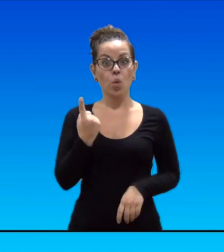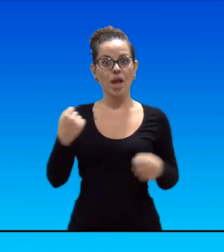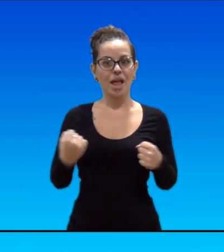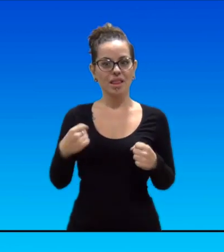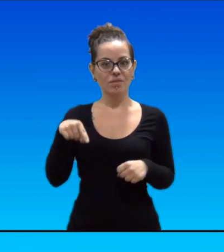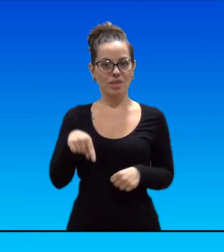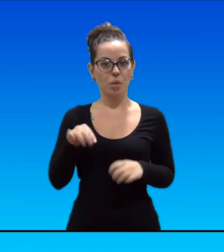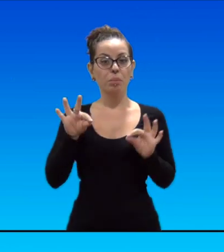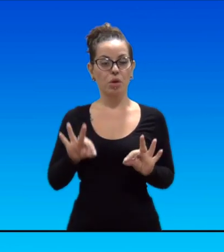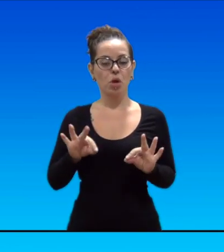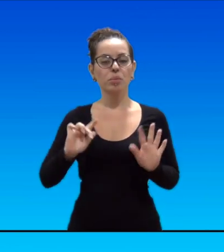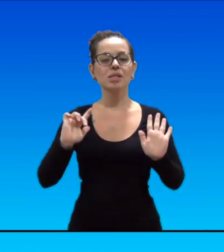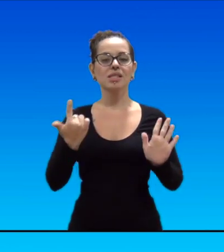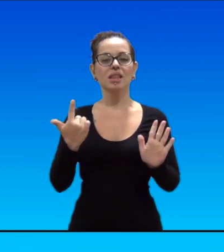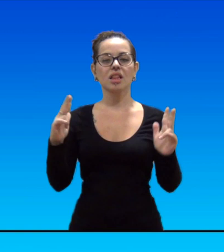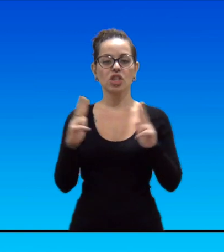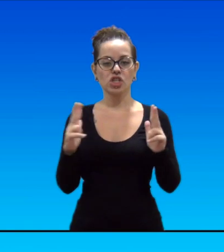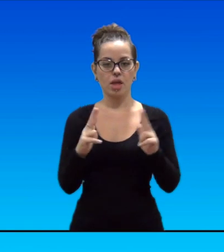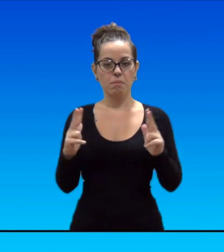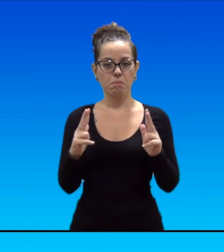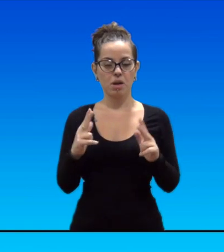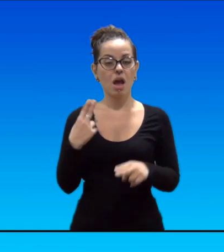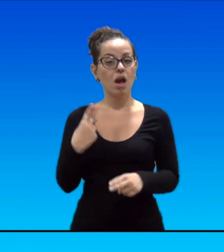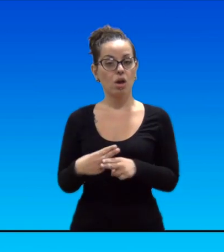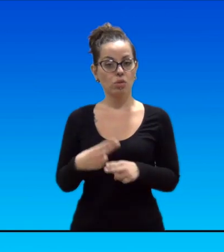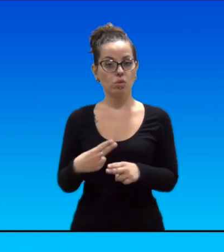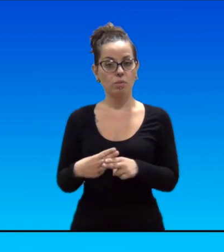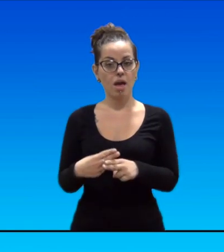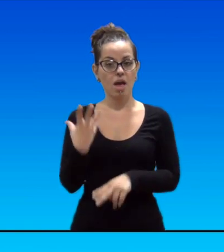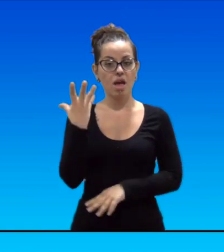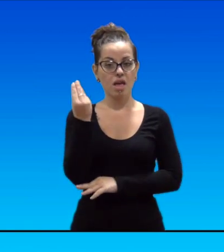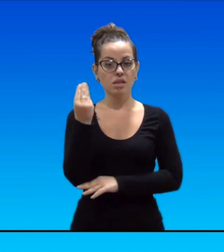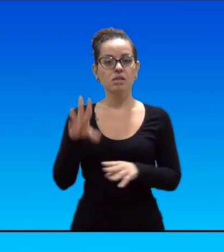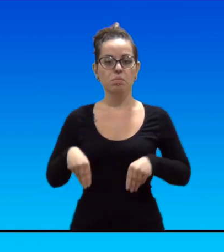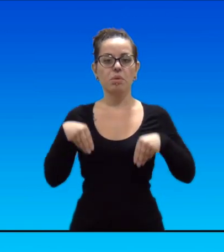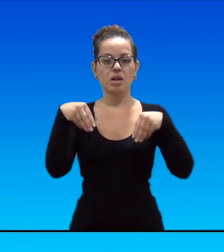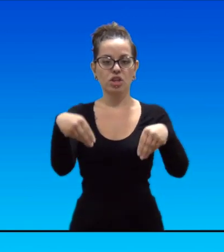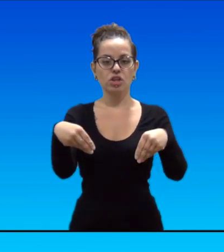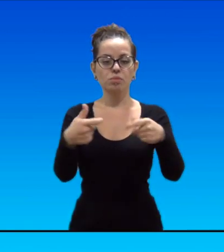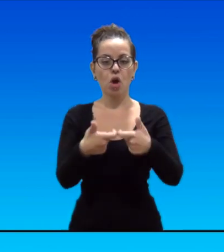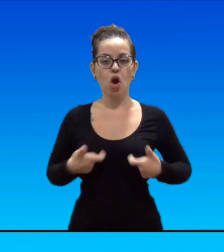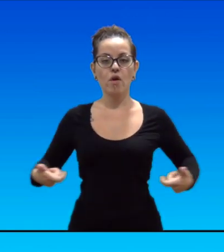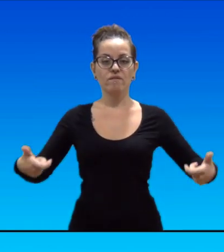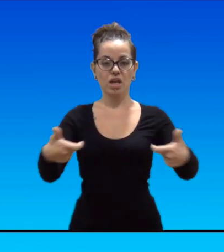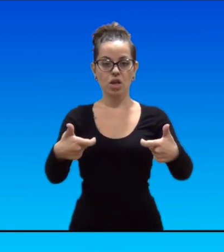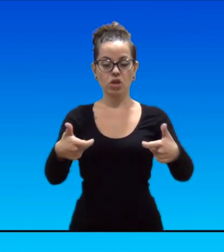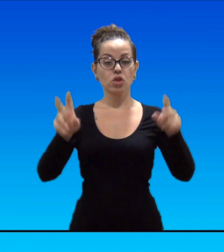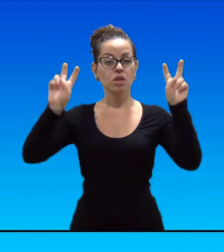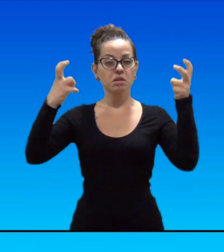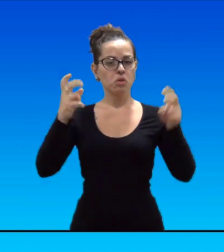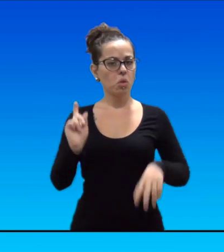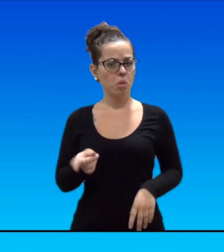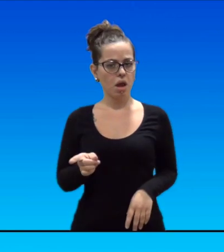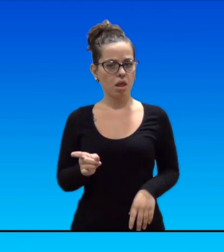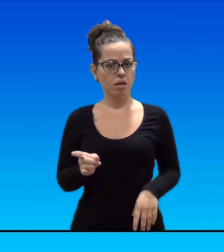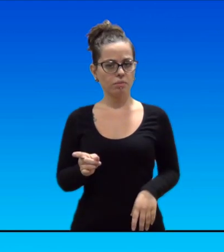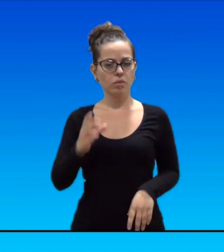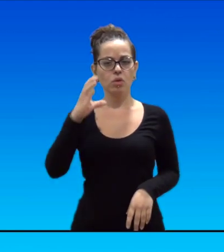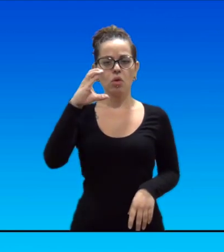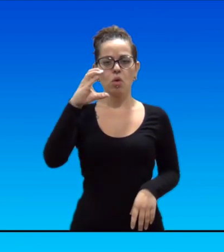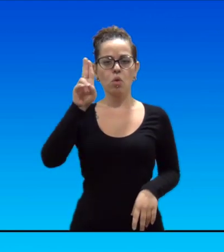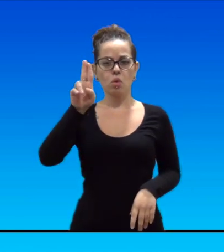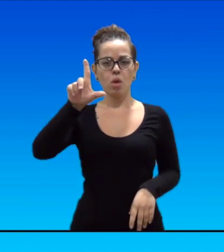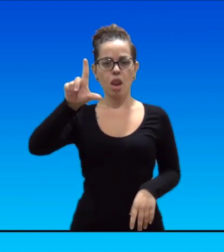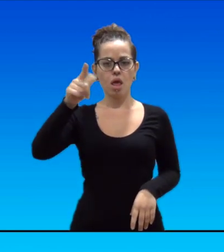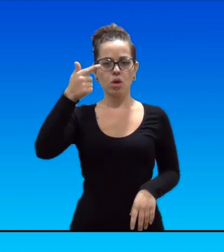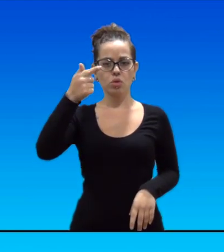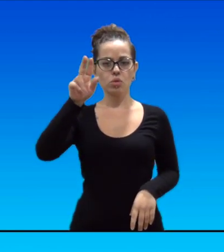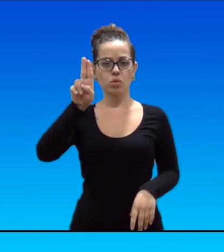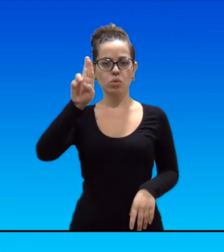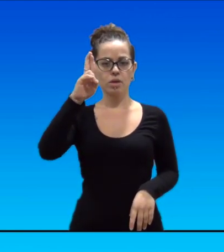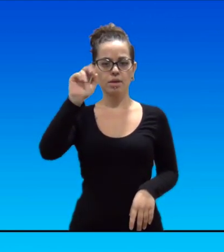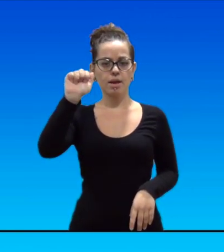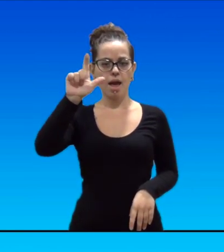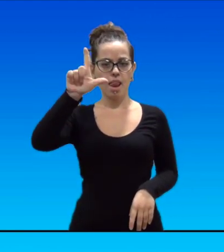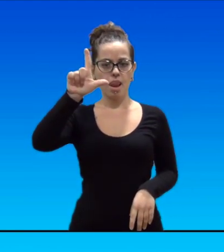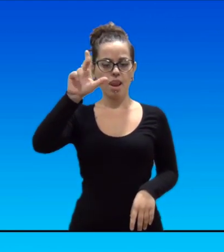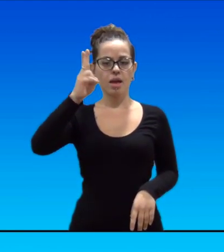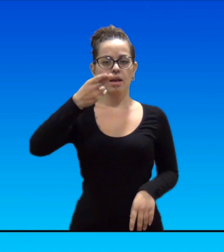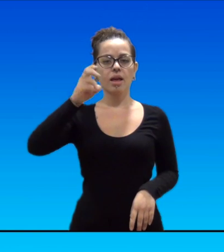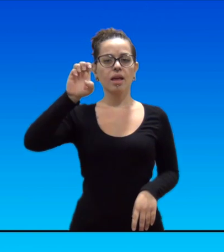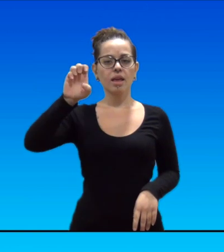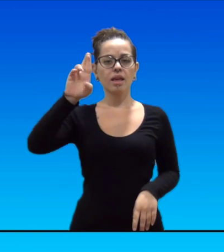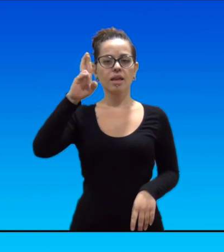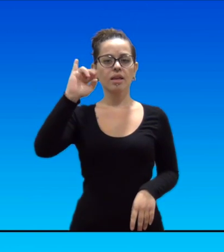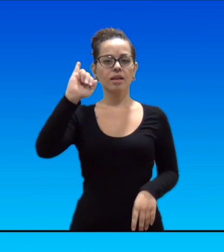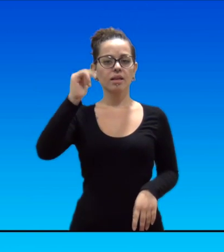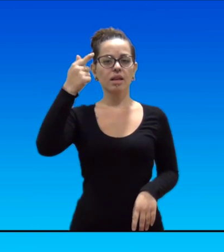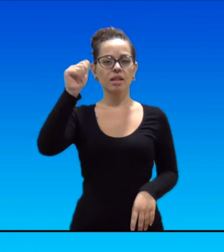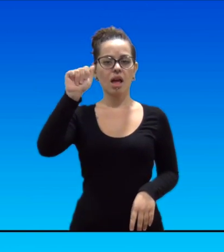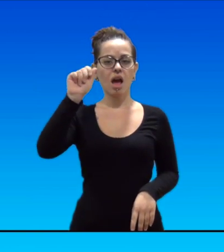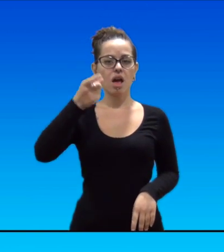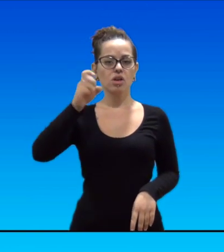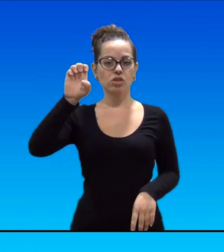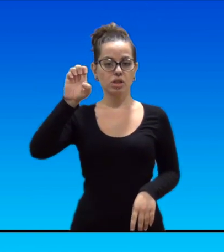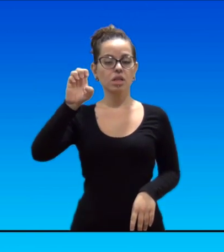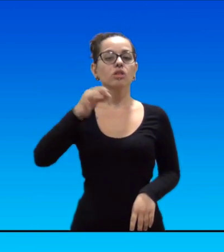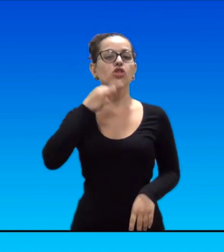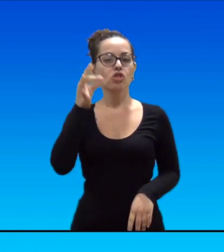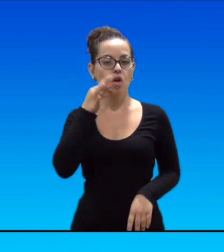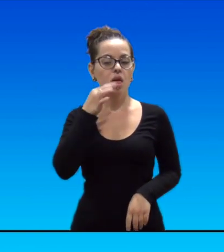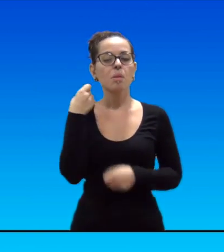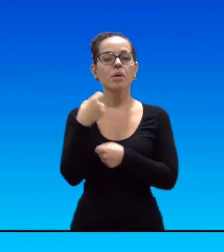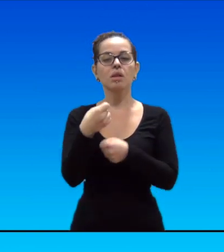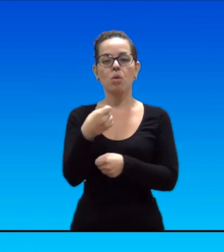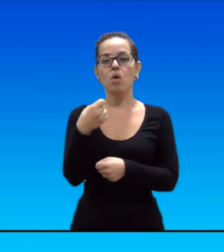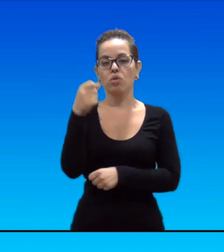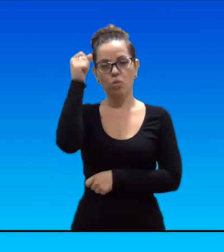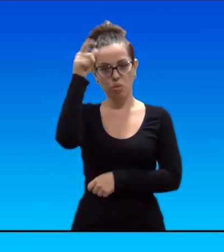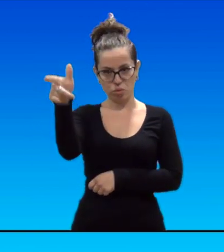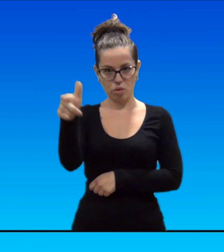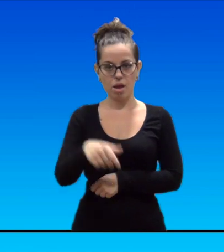il 7 dicembre, a Roma, l’ENS parteciperà al convegno “CULTURAL HERITAGE" (Patrimonio Culturale)